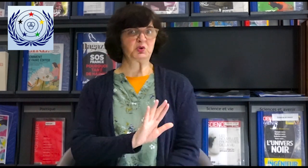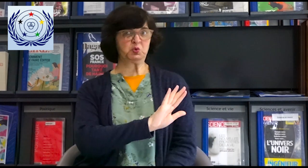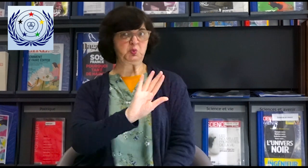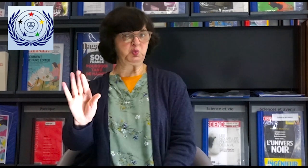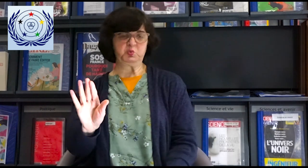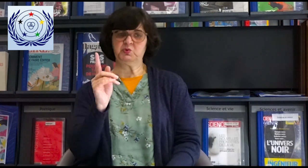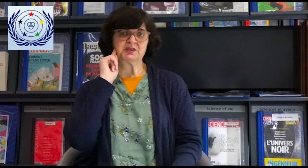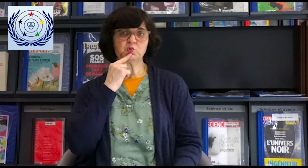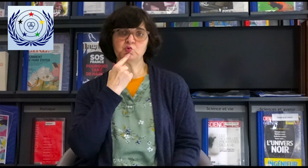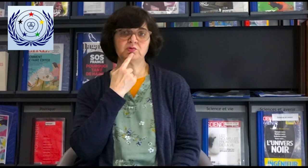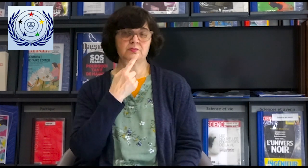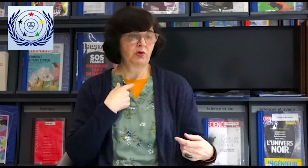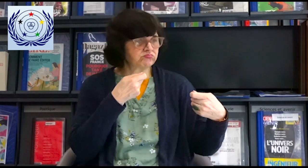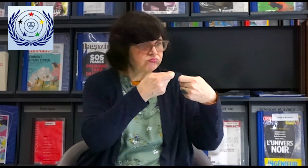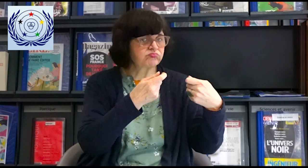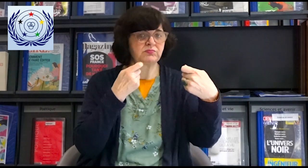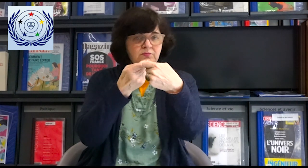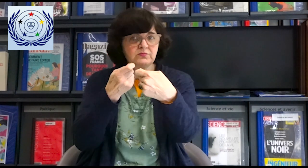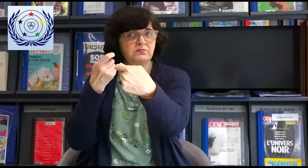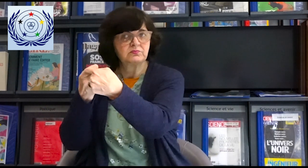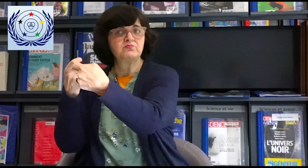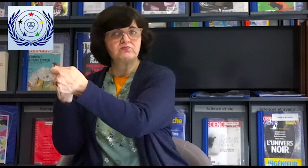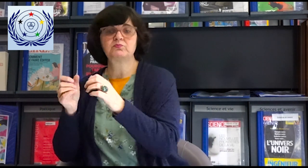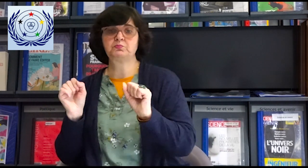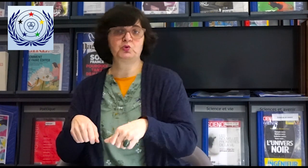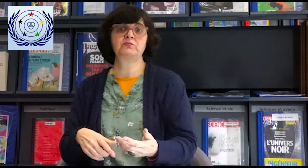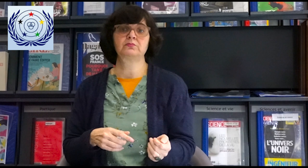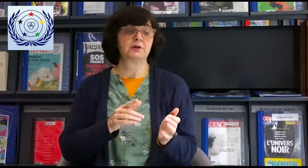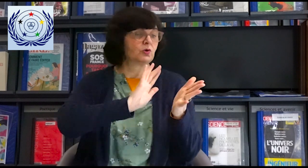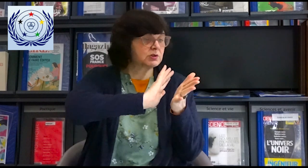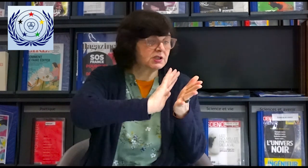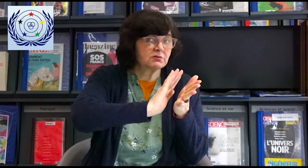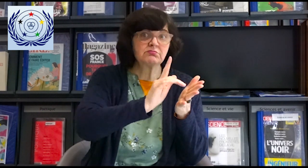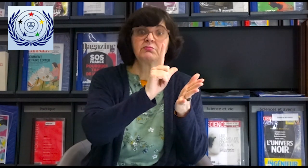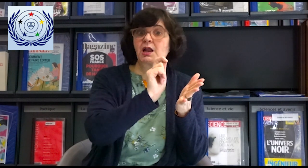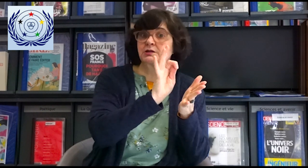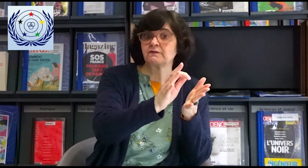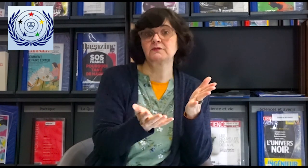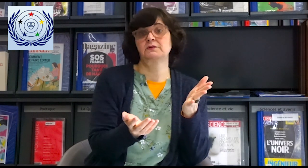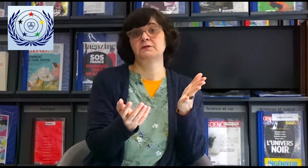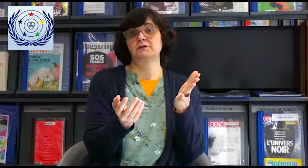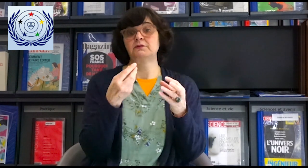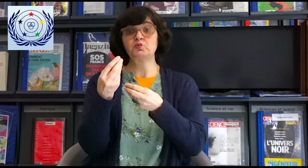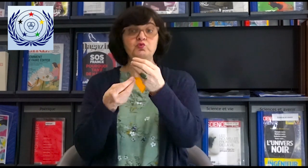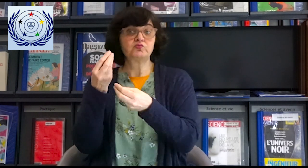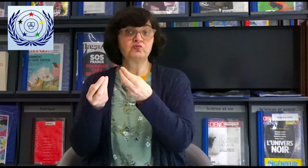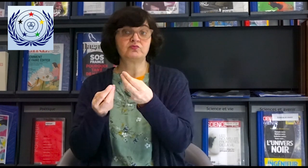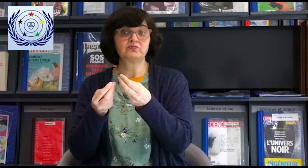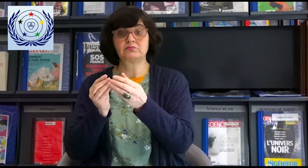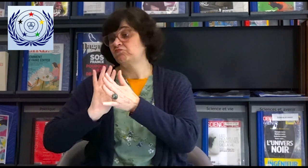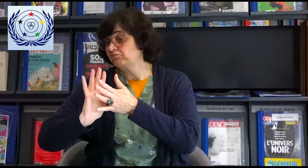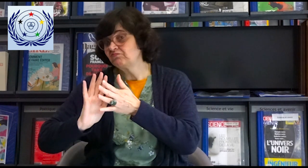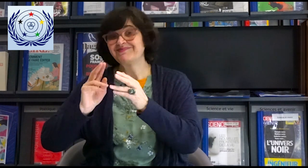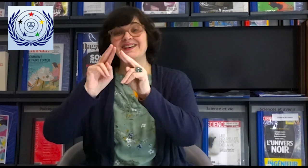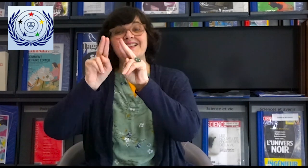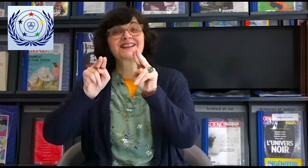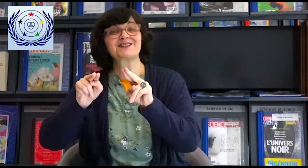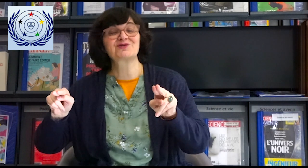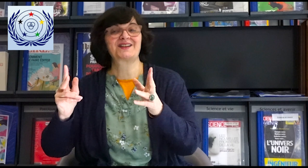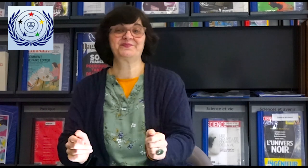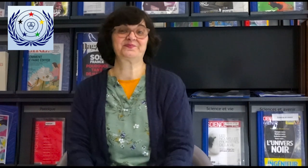Je peux m’adapter aux sourds avec la LSF ou la langue des signes internationale.